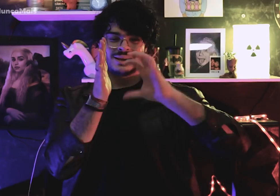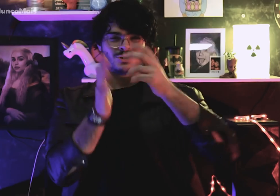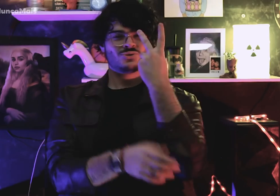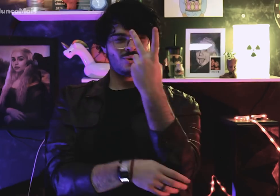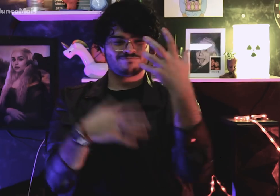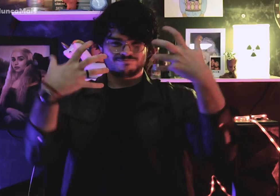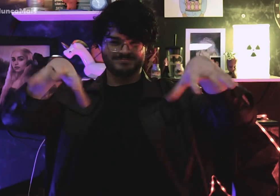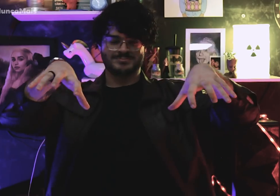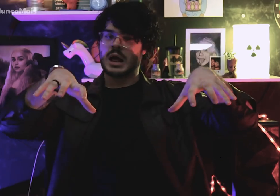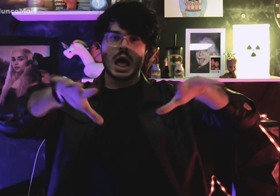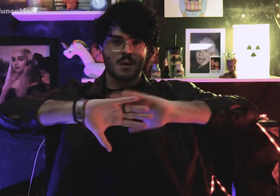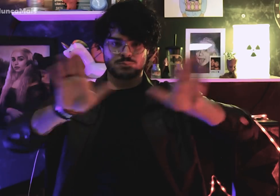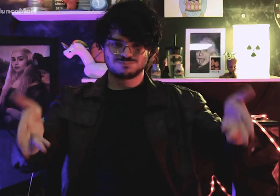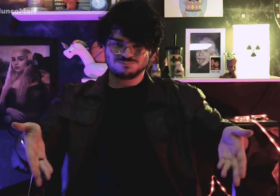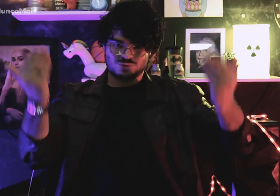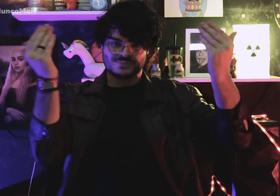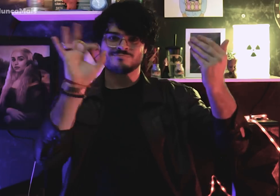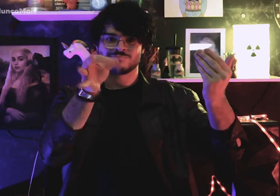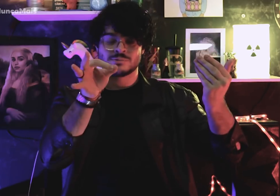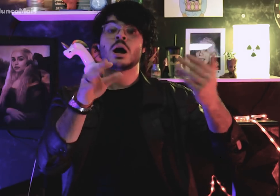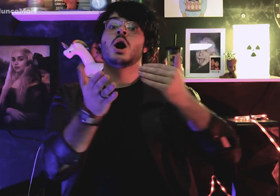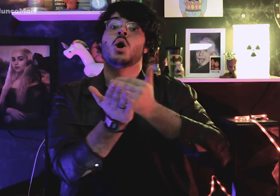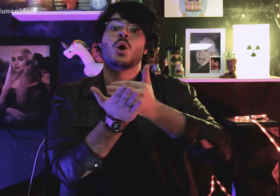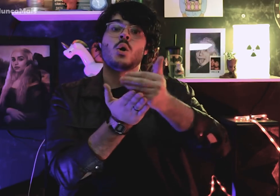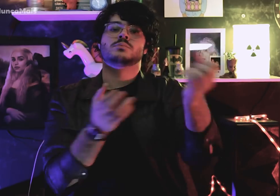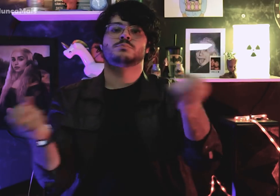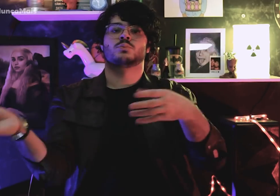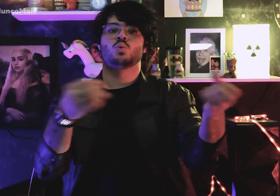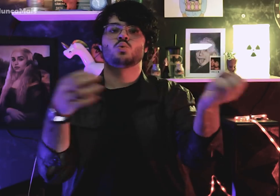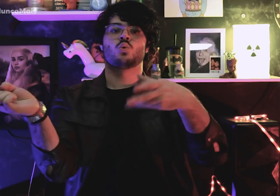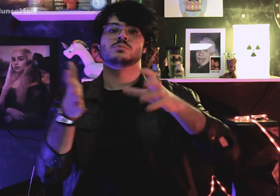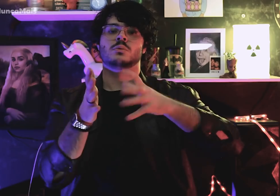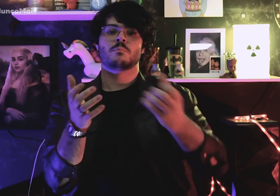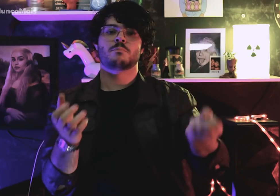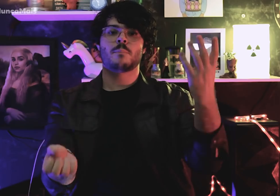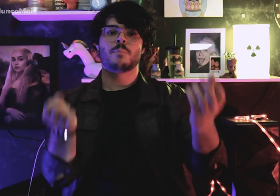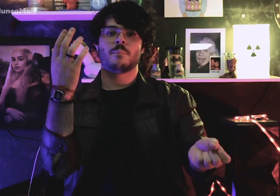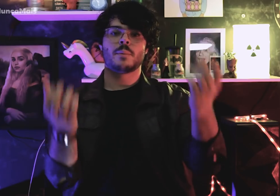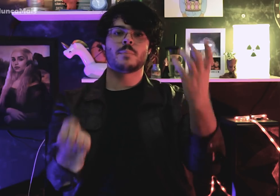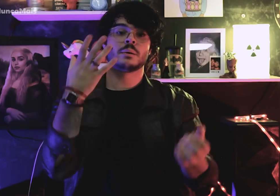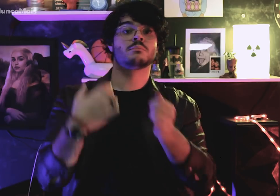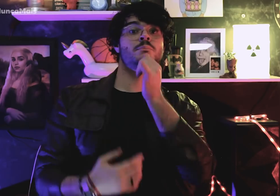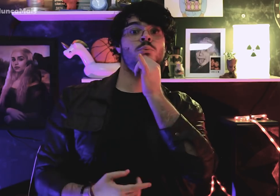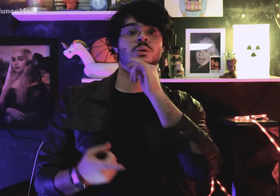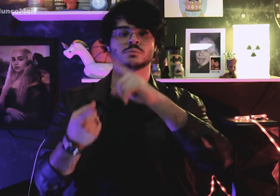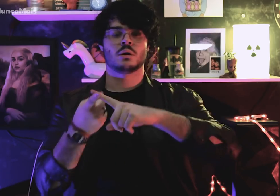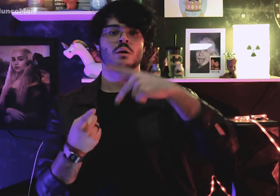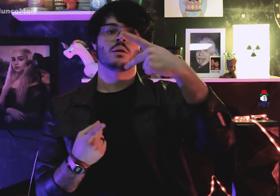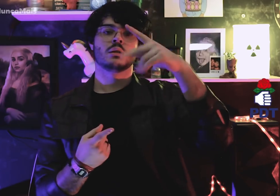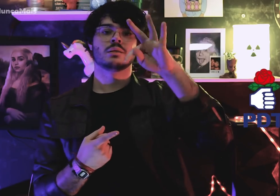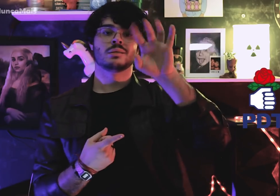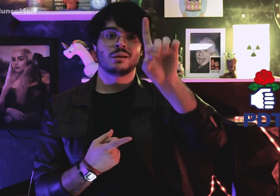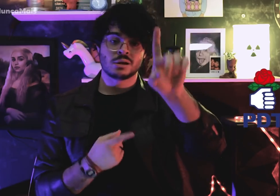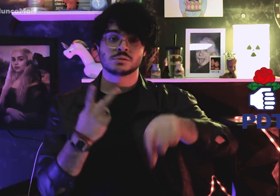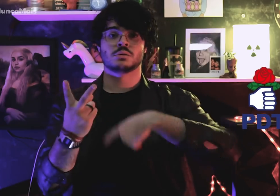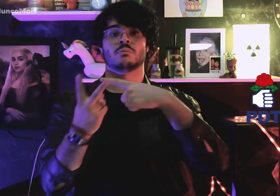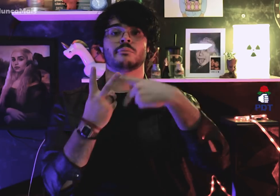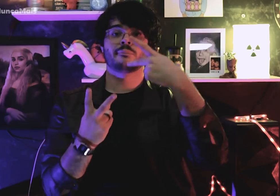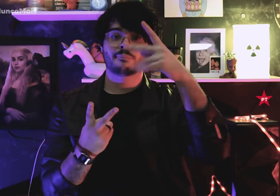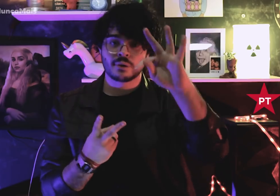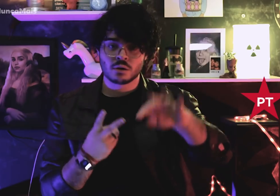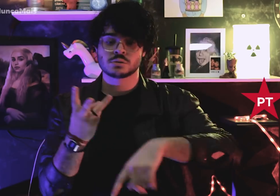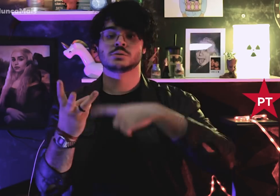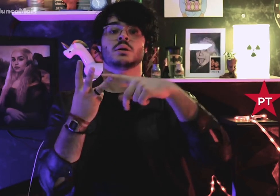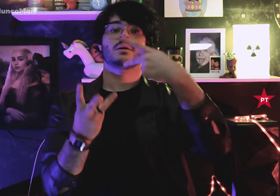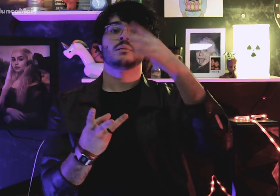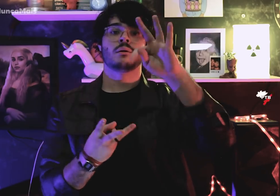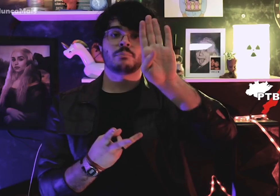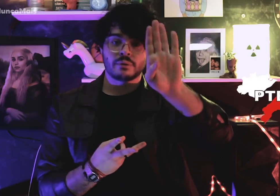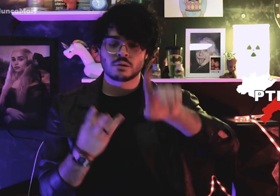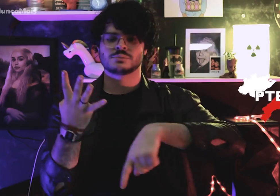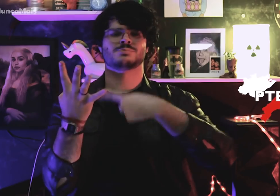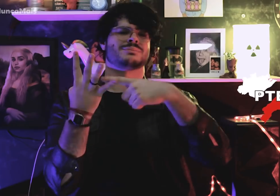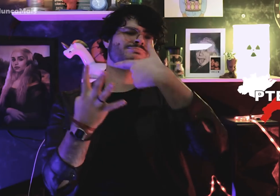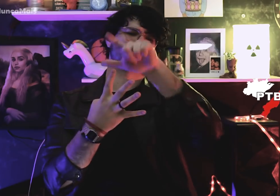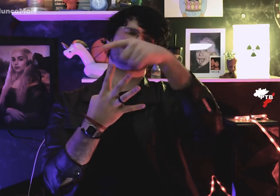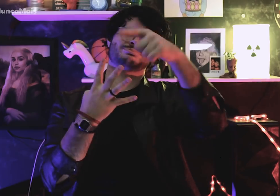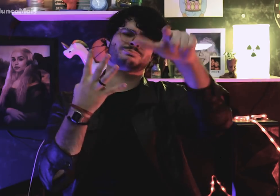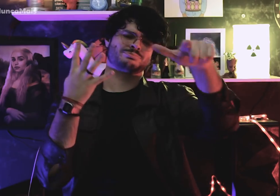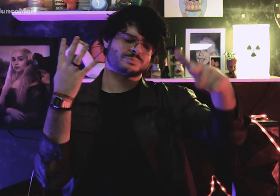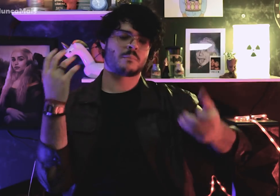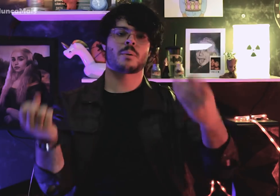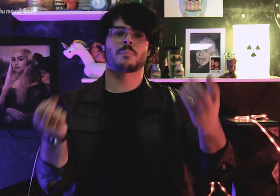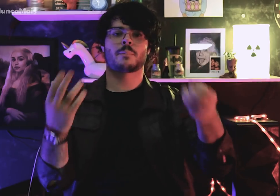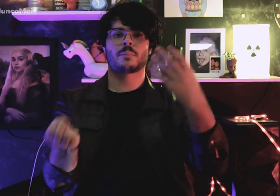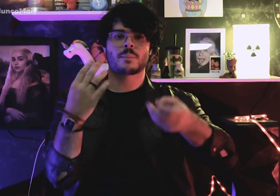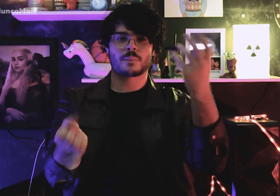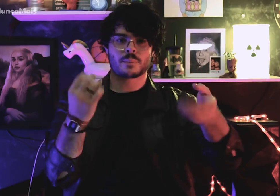Com o fim do bipartidarismo, surgiram outros partidos como: PDT, PTB, PT e entre outros.